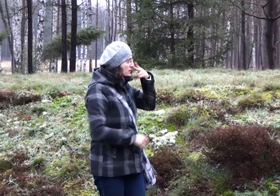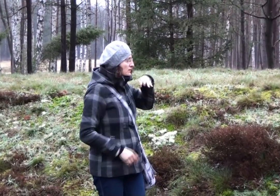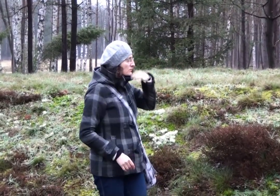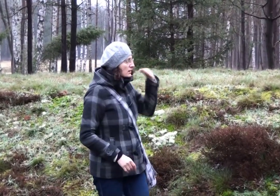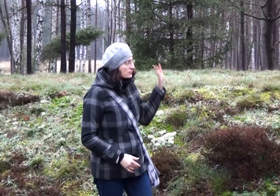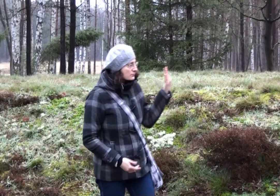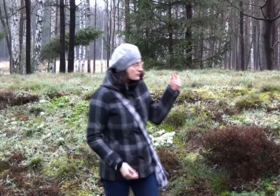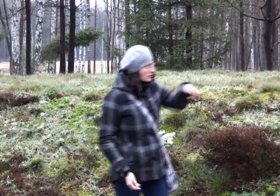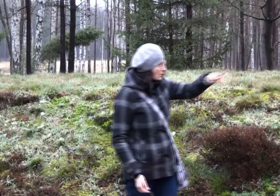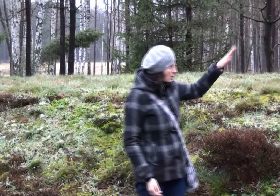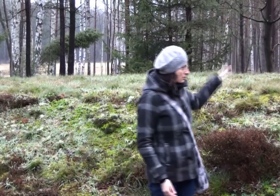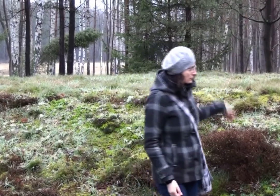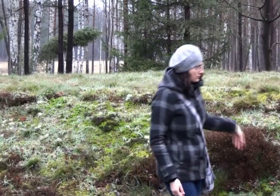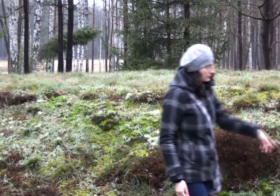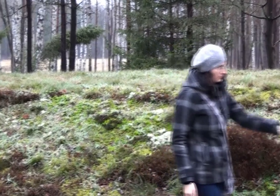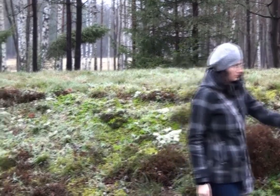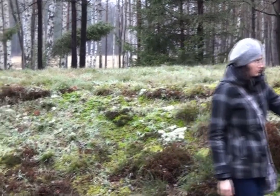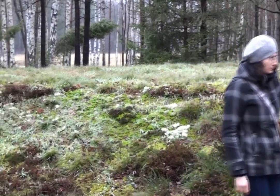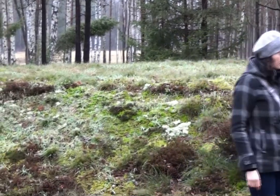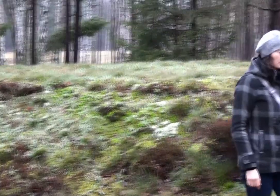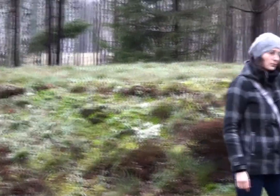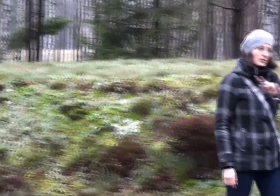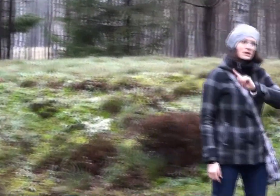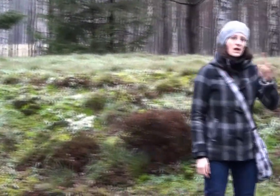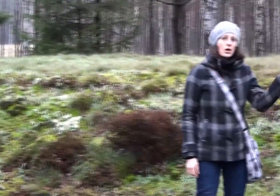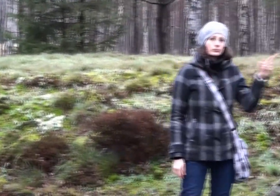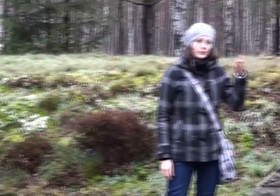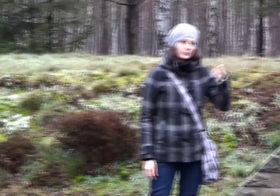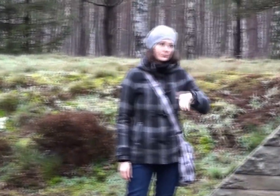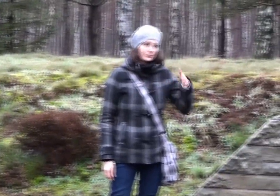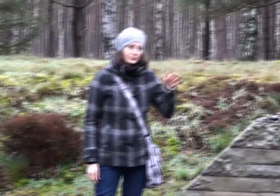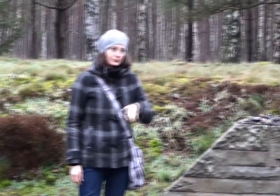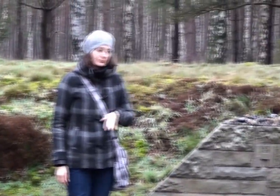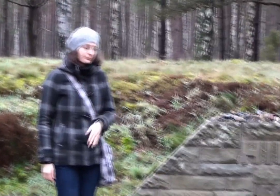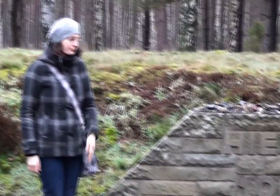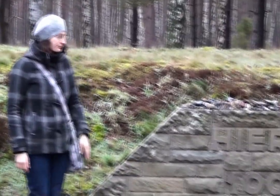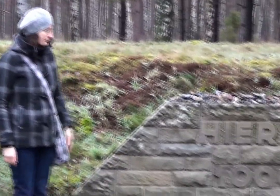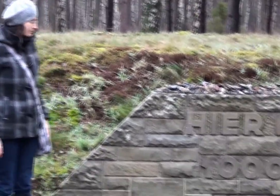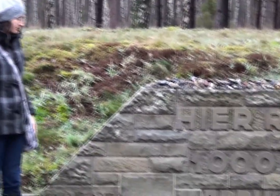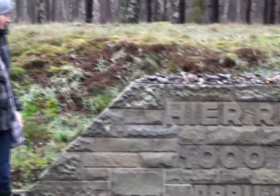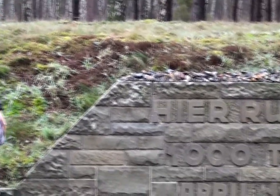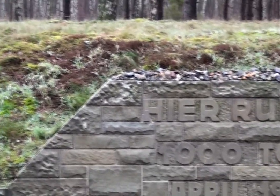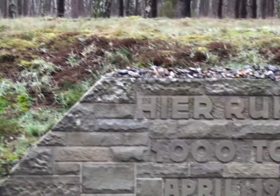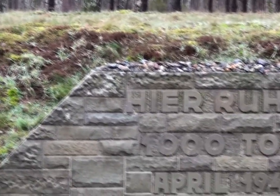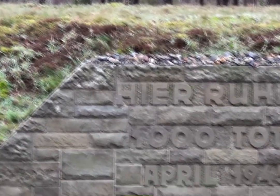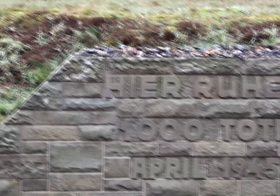Wie viele Tote haben wir dort? 1000 Tote.